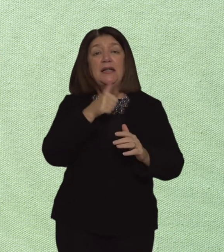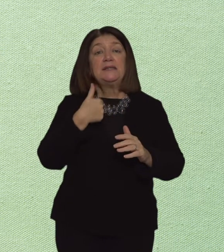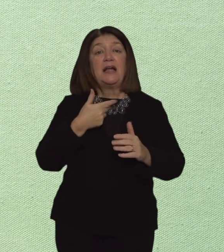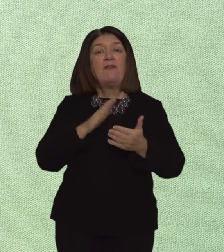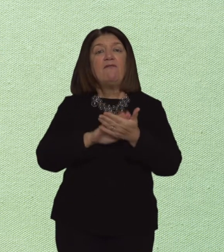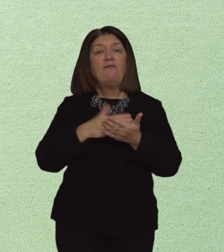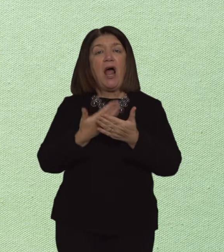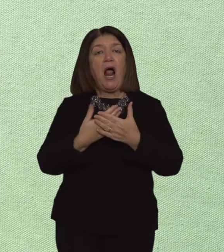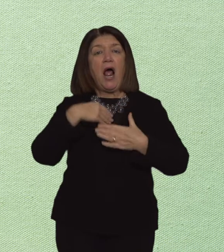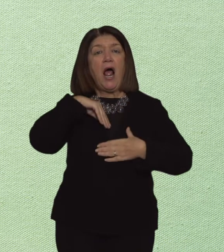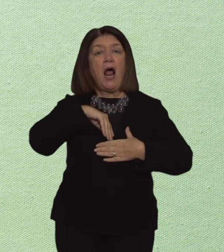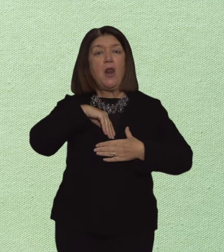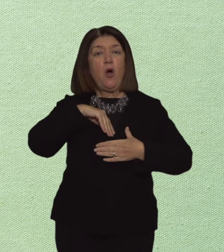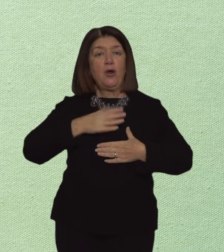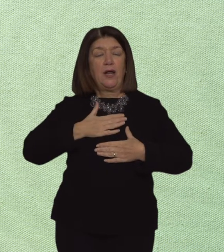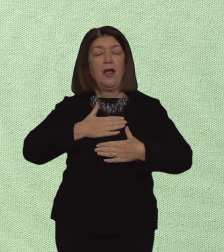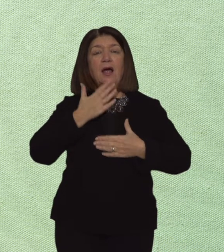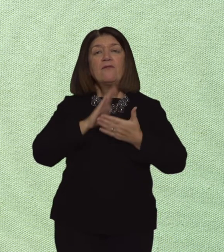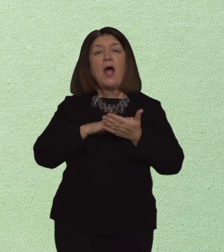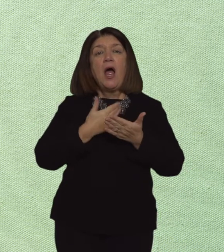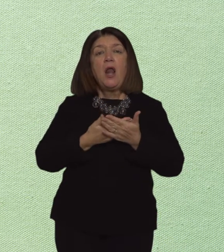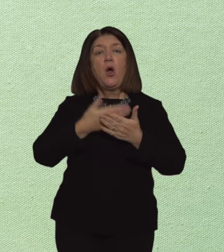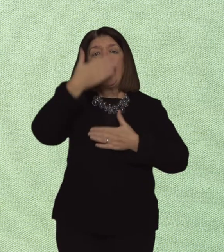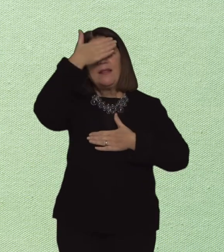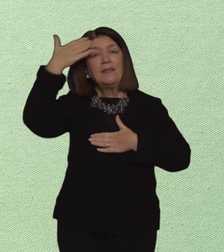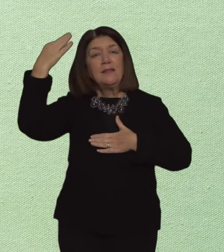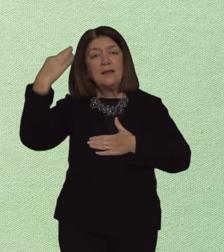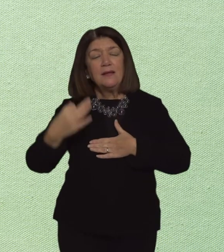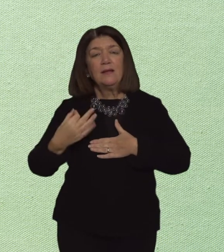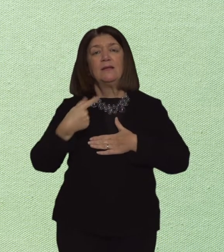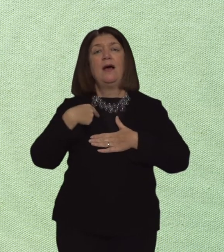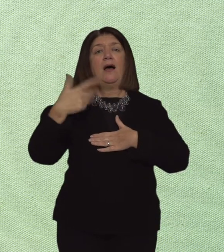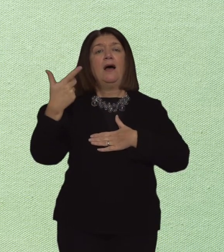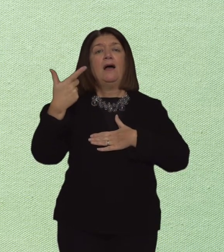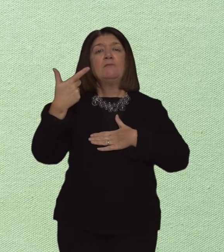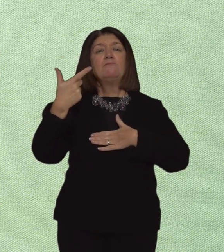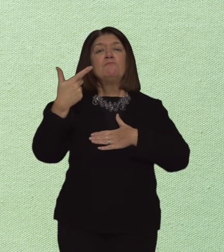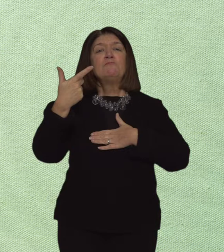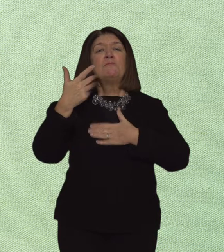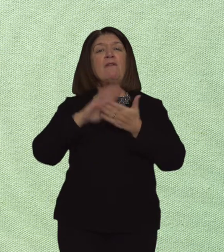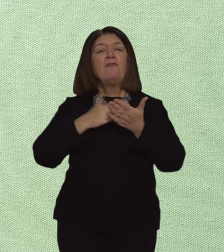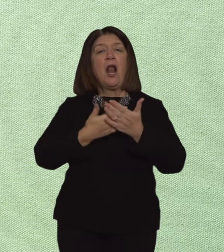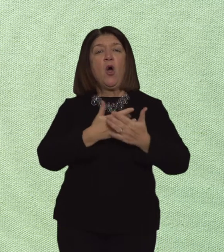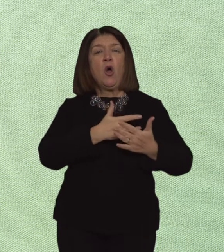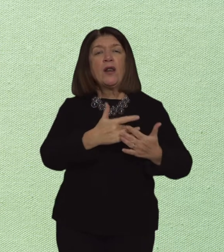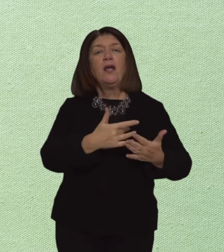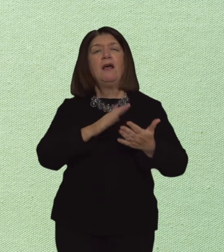della natura dell'identità, della dignità, reciprocità e umanesimo che sono applicabili a tutti i contesti,